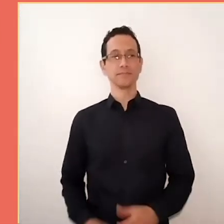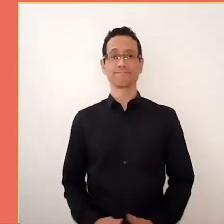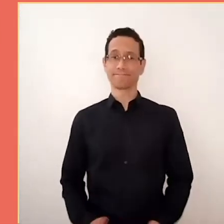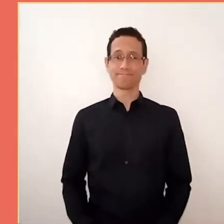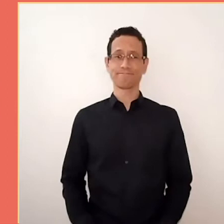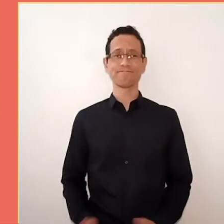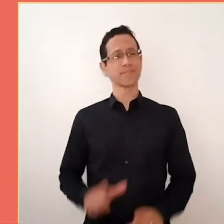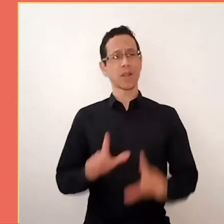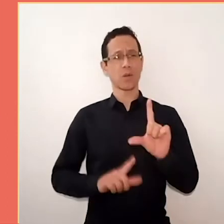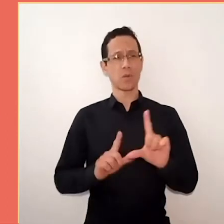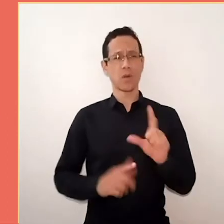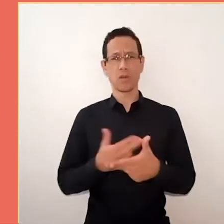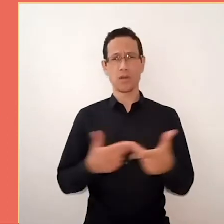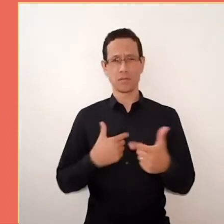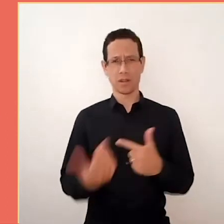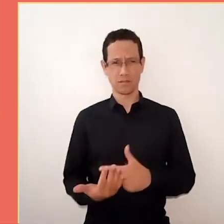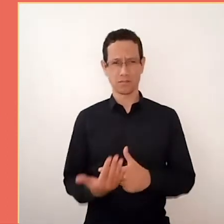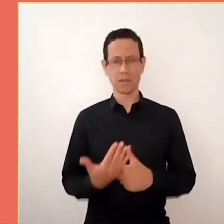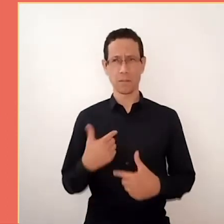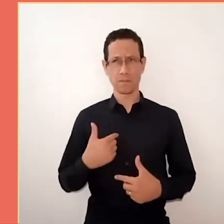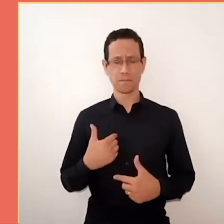mas nos ensina a pensar.